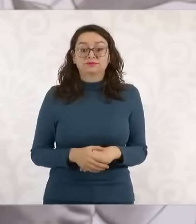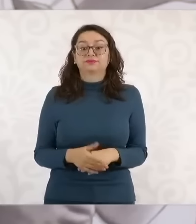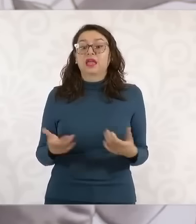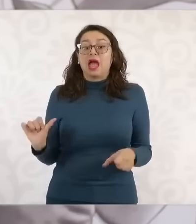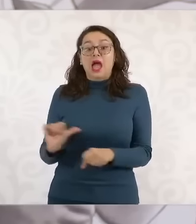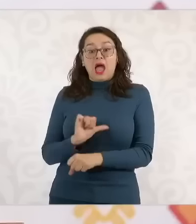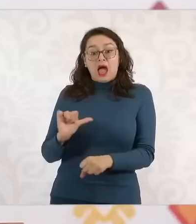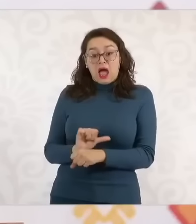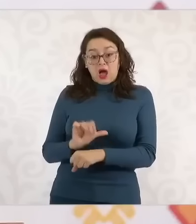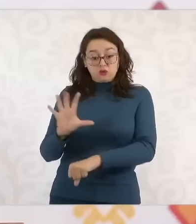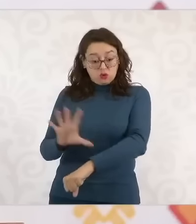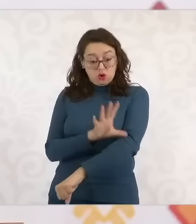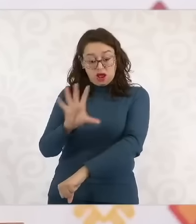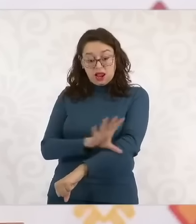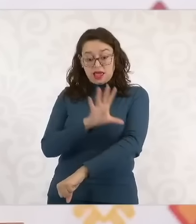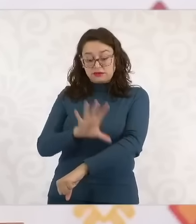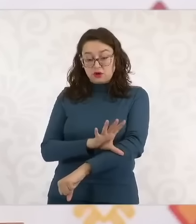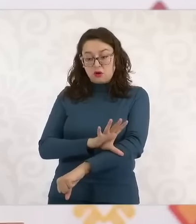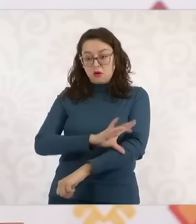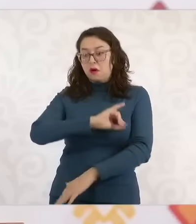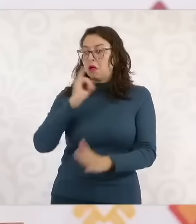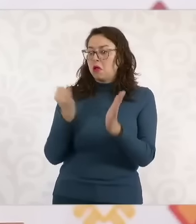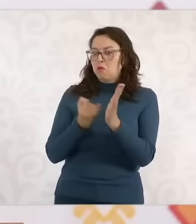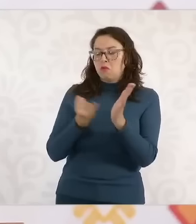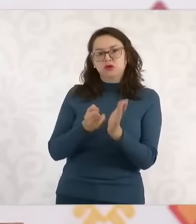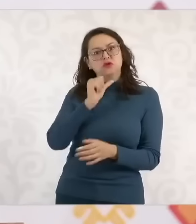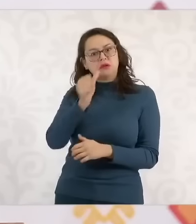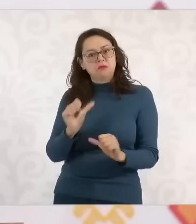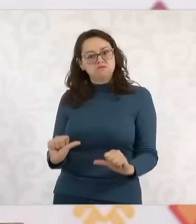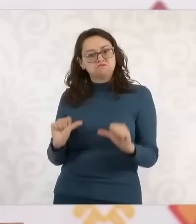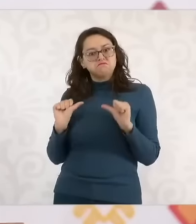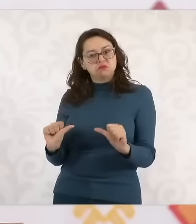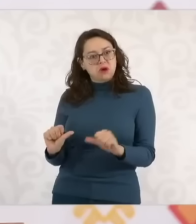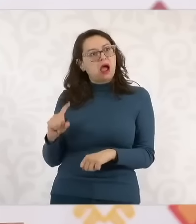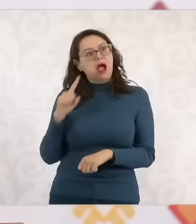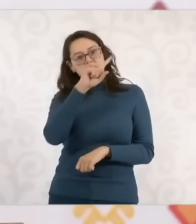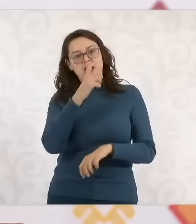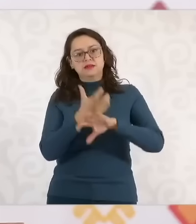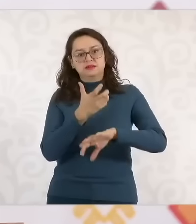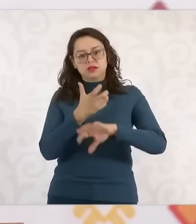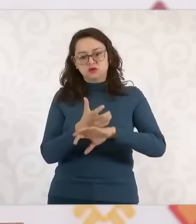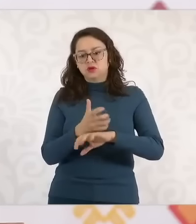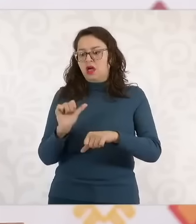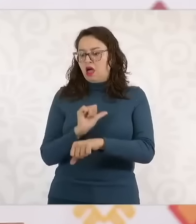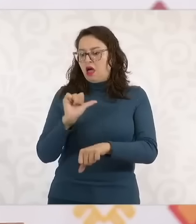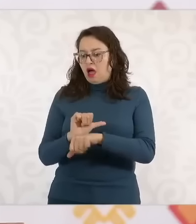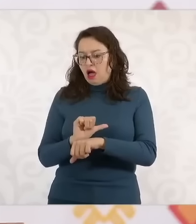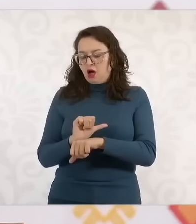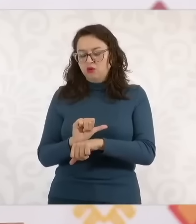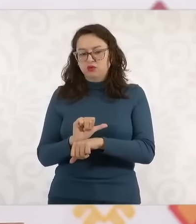se estableció un estímulo eh si tú compraras un vehículo eléctrico en los Estados Unidos de $,500,